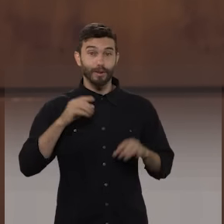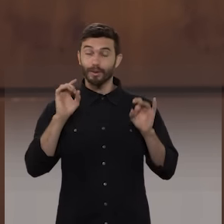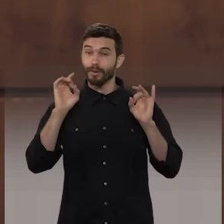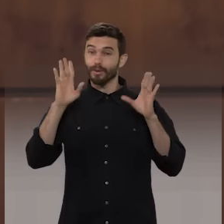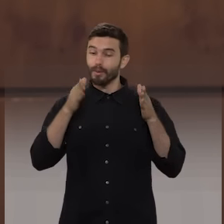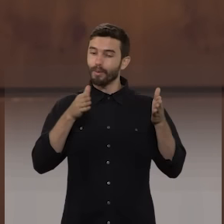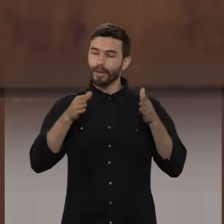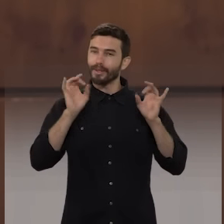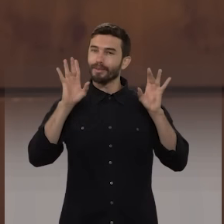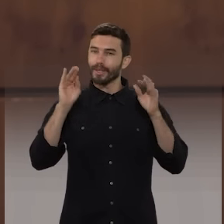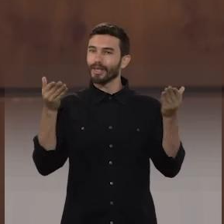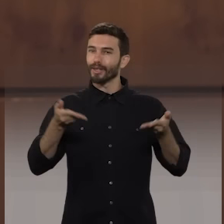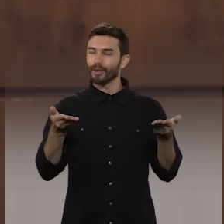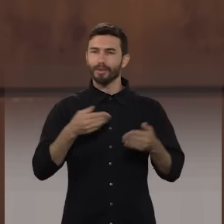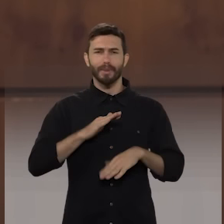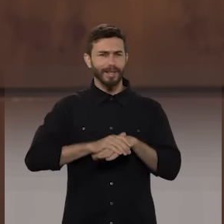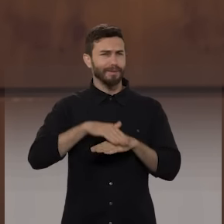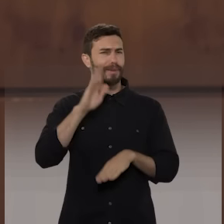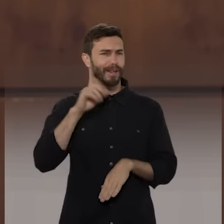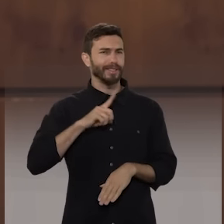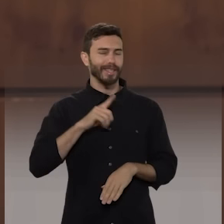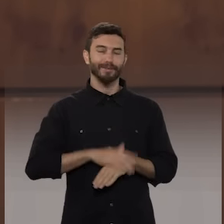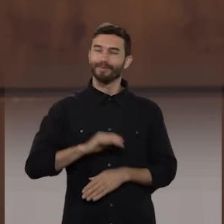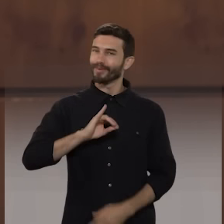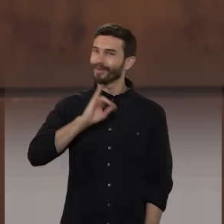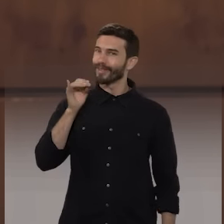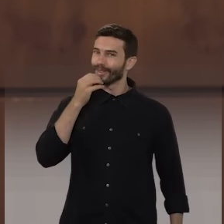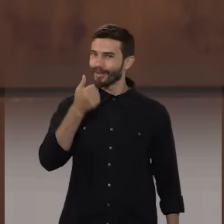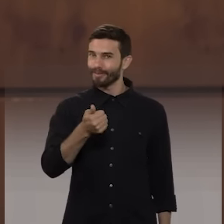mas tem muito mais. Olá, tudo bem? Eu sou